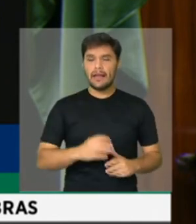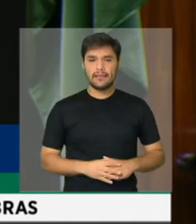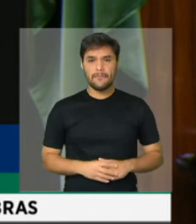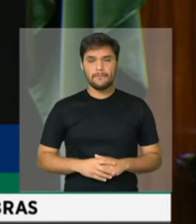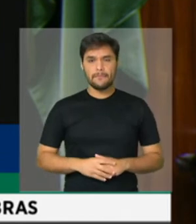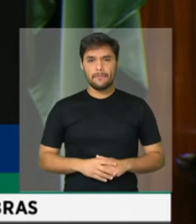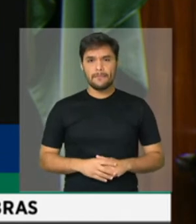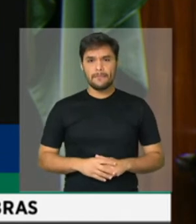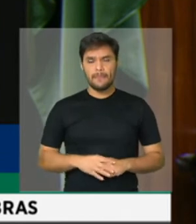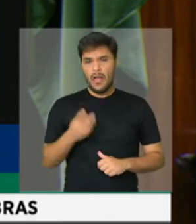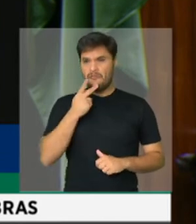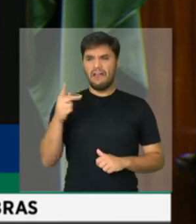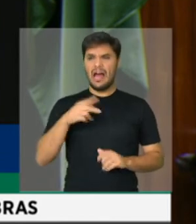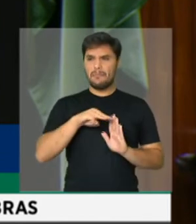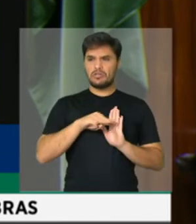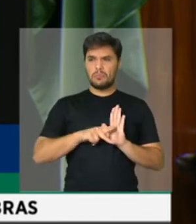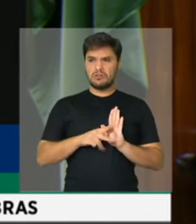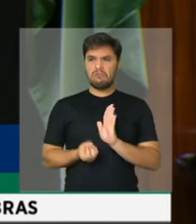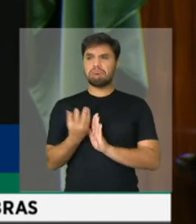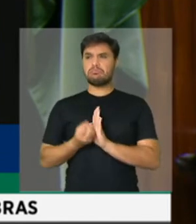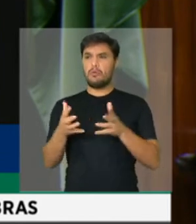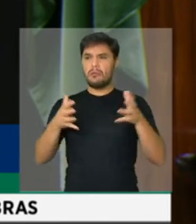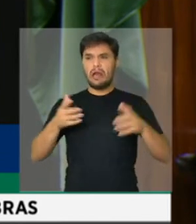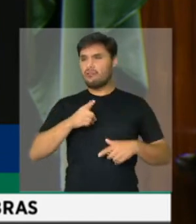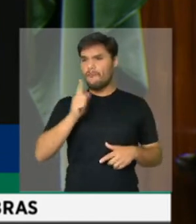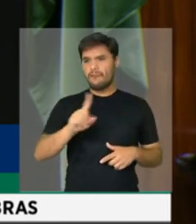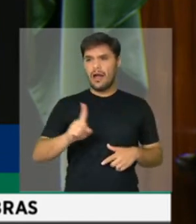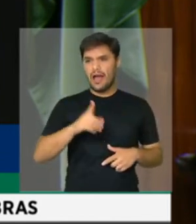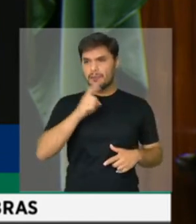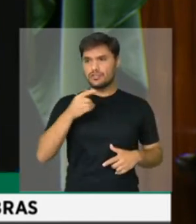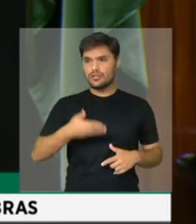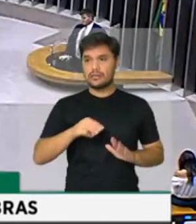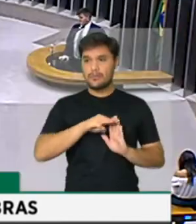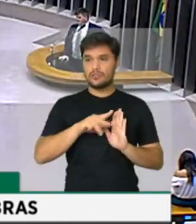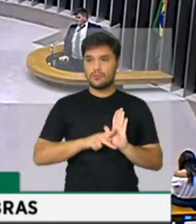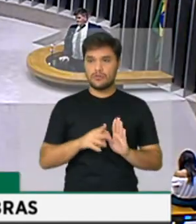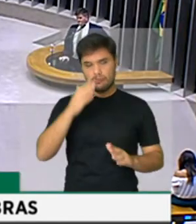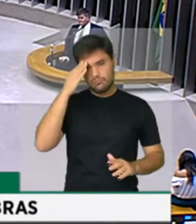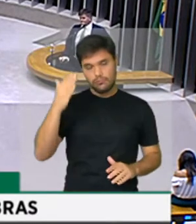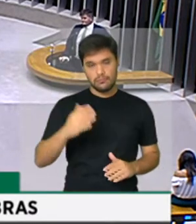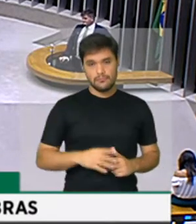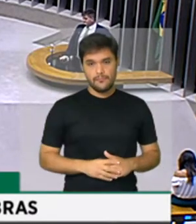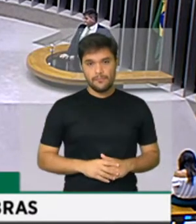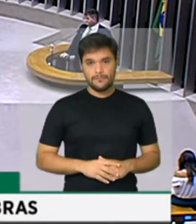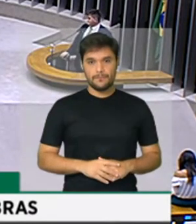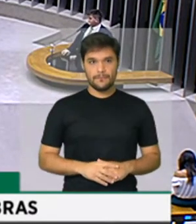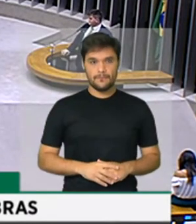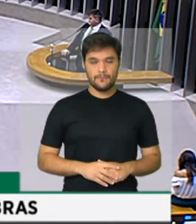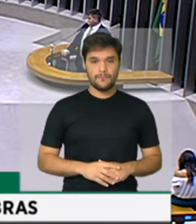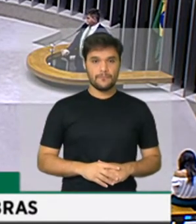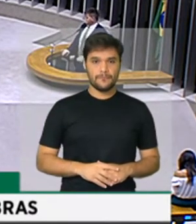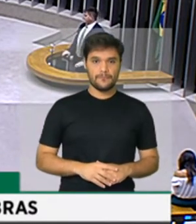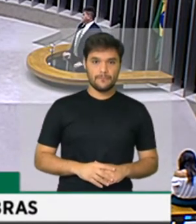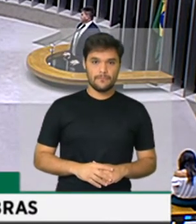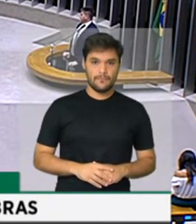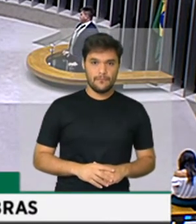DIGAM AQUI... QUANTOS WATTS NOVOS SERÃO PRODUZIDOS A PARTIR DESSA MEDIDA PROVISÓ RIA? NENHUM WATT NOVO. NENHUM